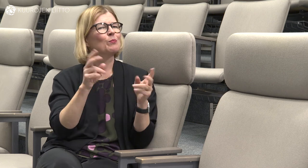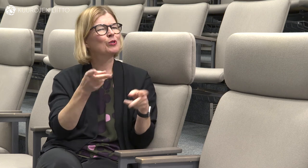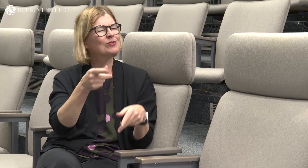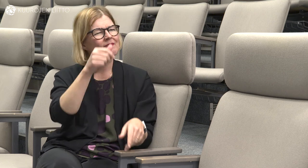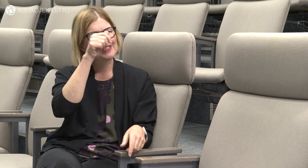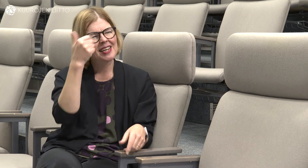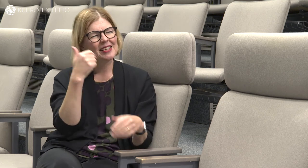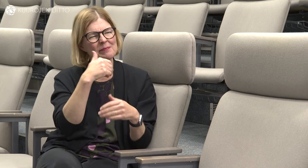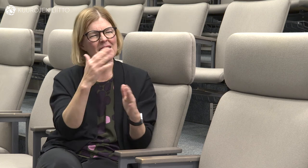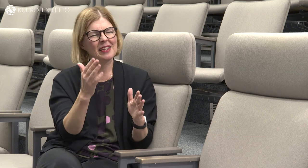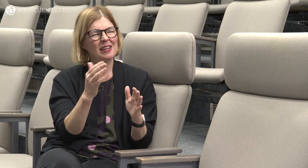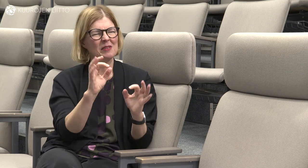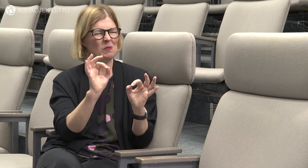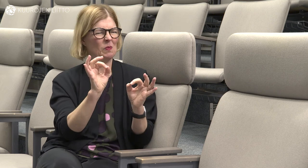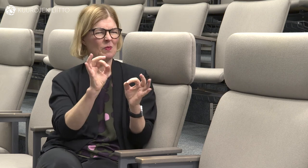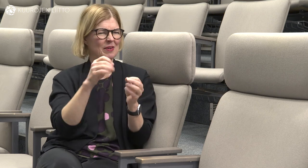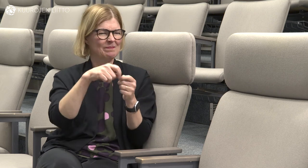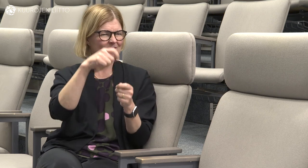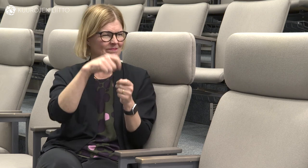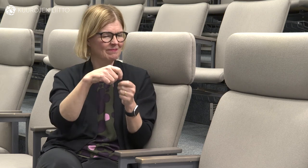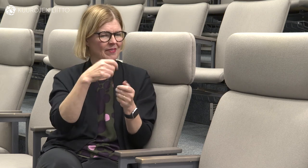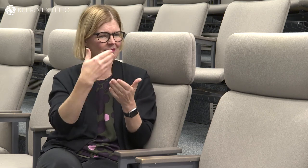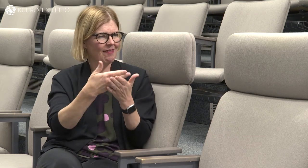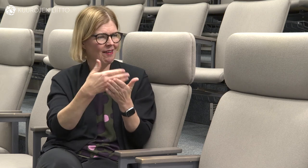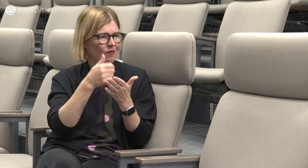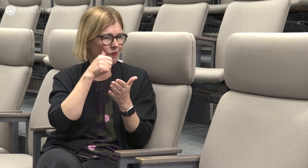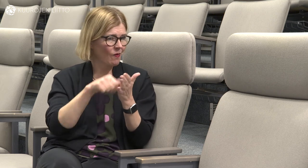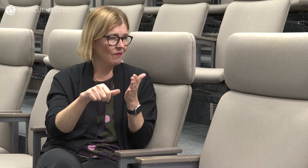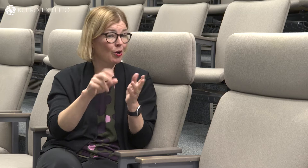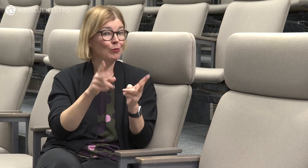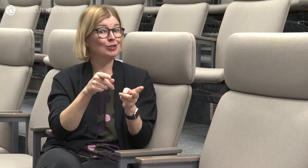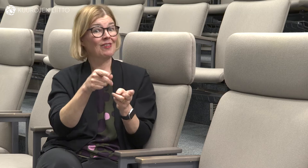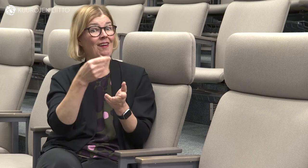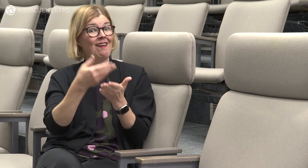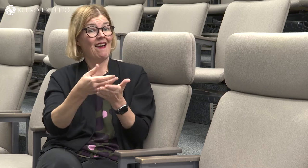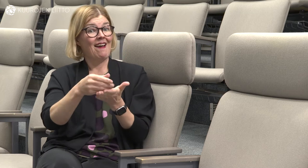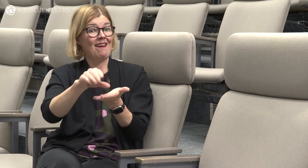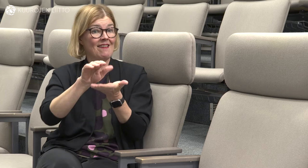On kuitenkin hankala arvioida, minkälaisista korvaussummista puhutaan, -